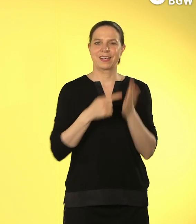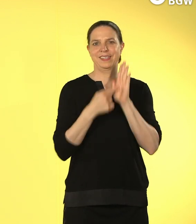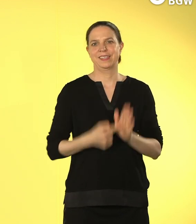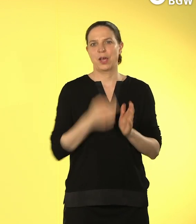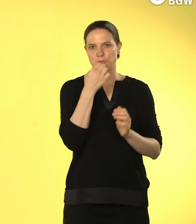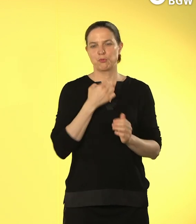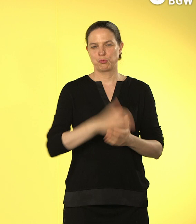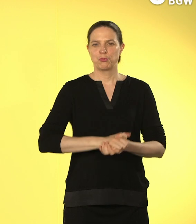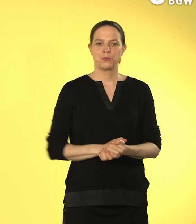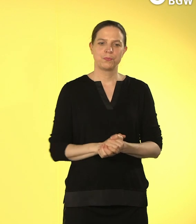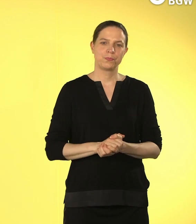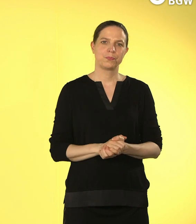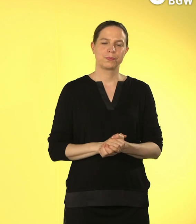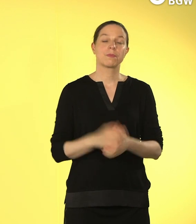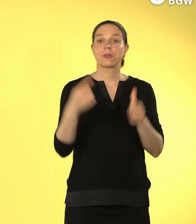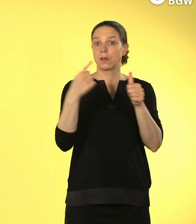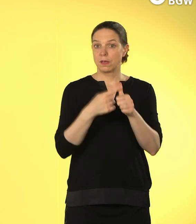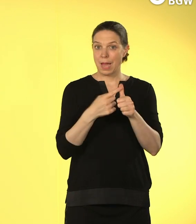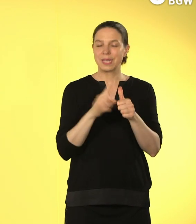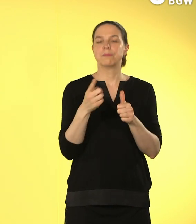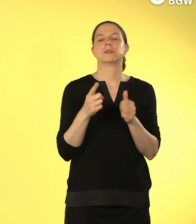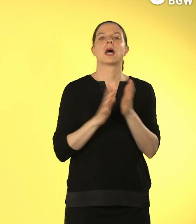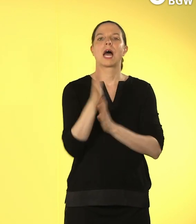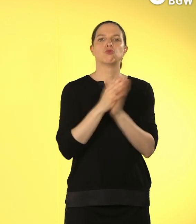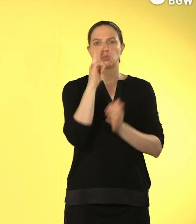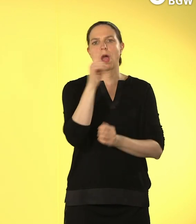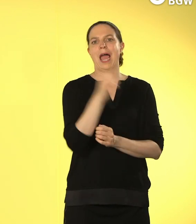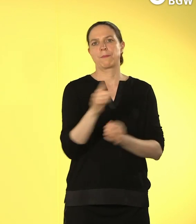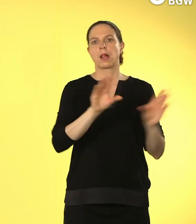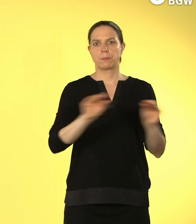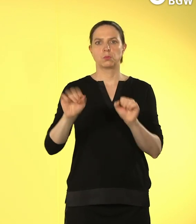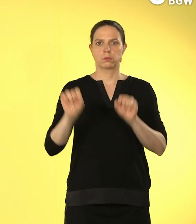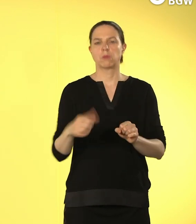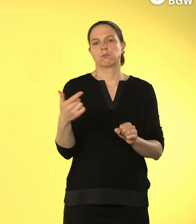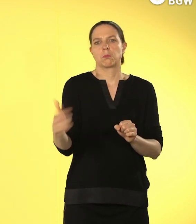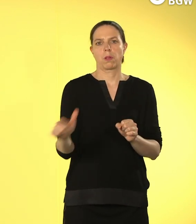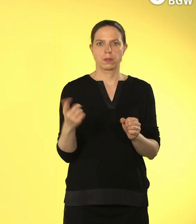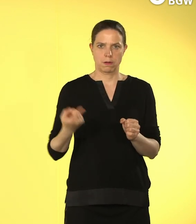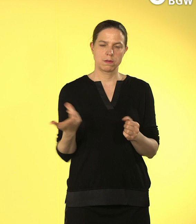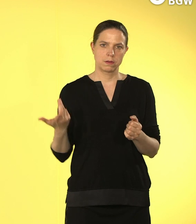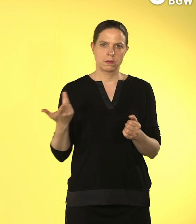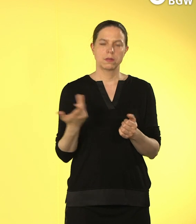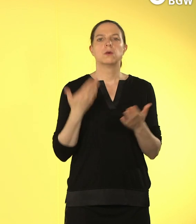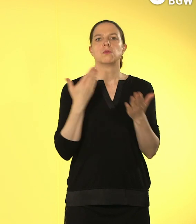Wir unterscheiden Einmalhandschuhe, die im Kontakt mit Erregern,